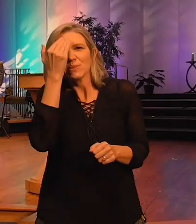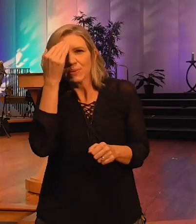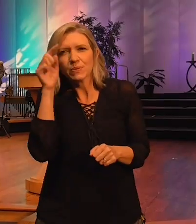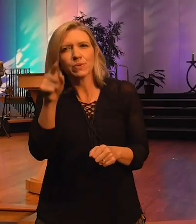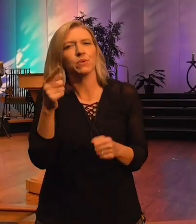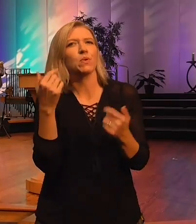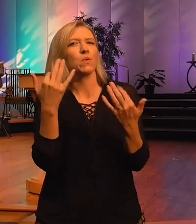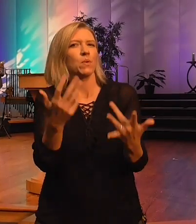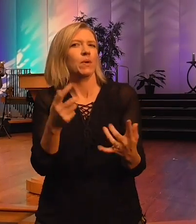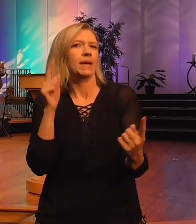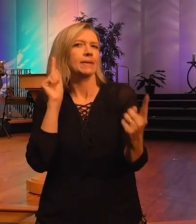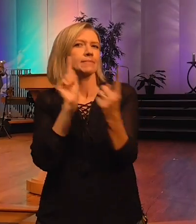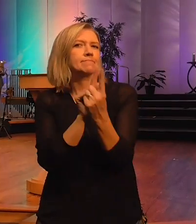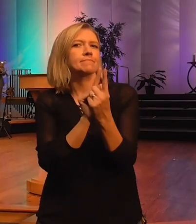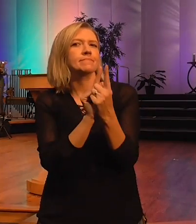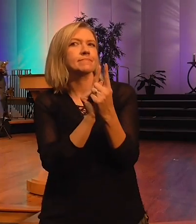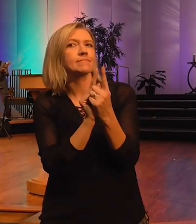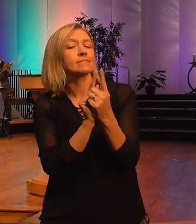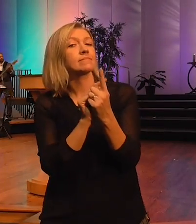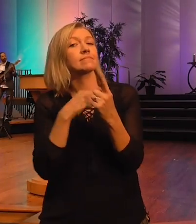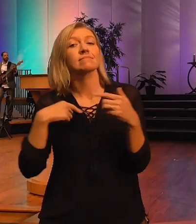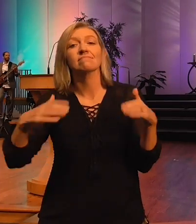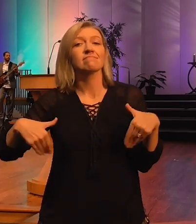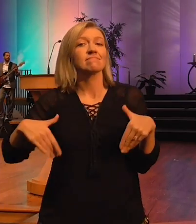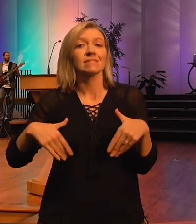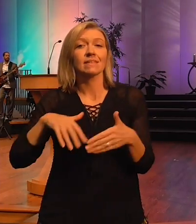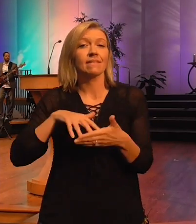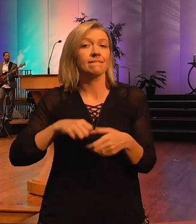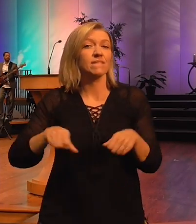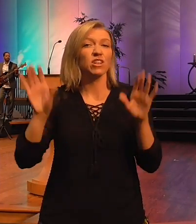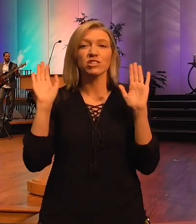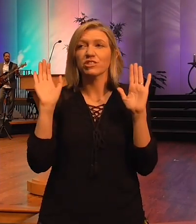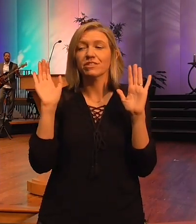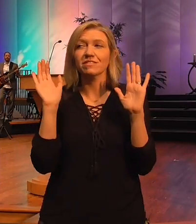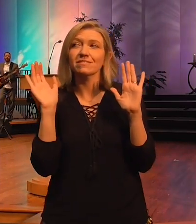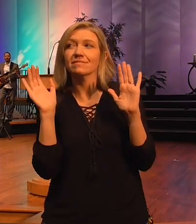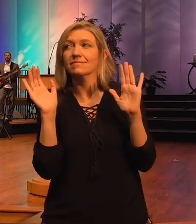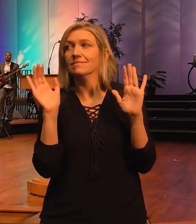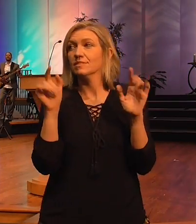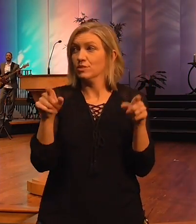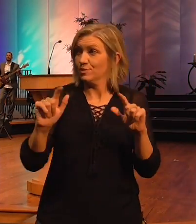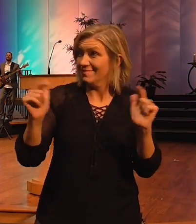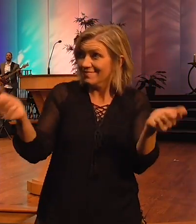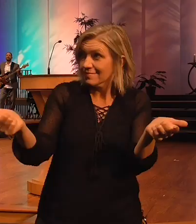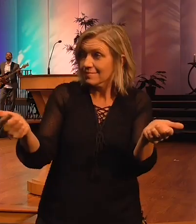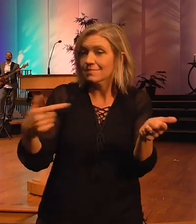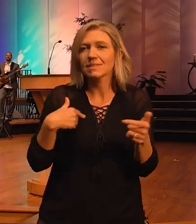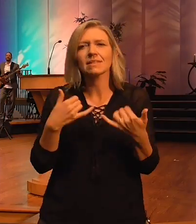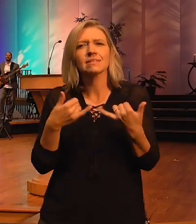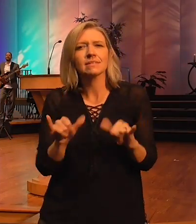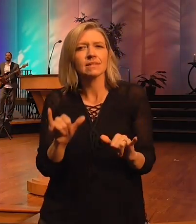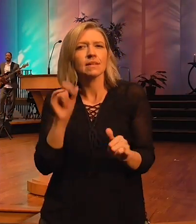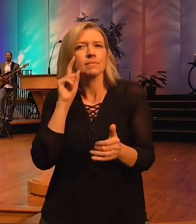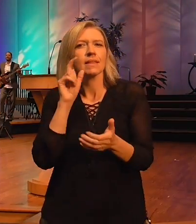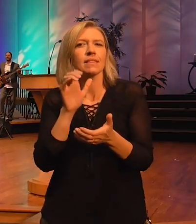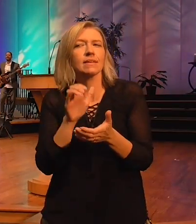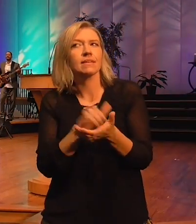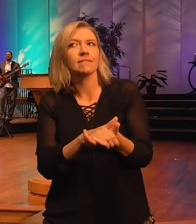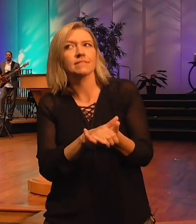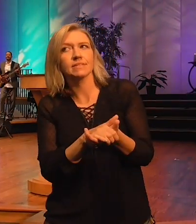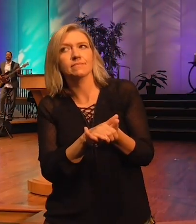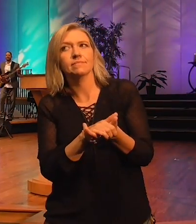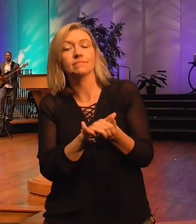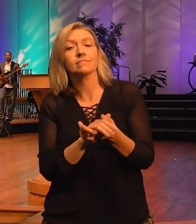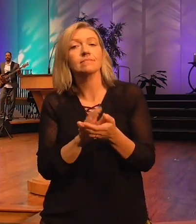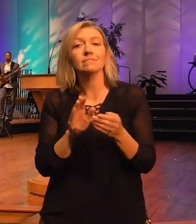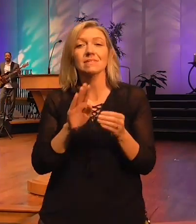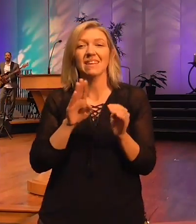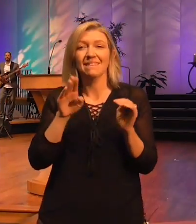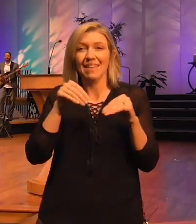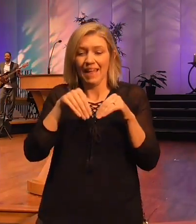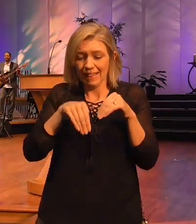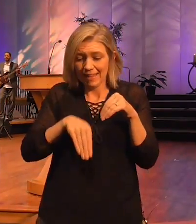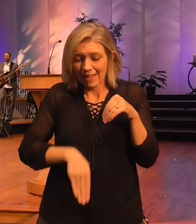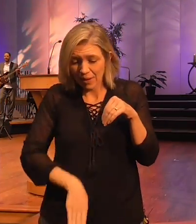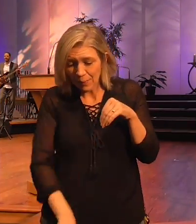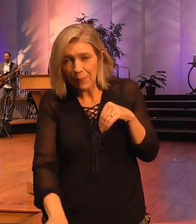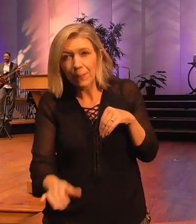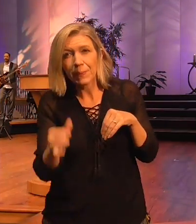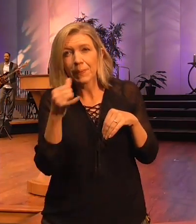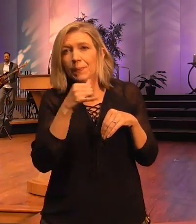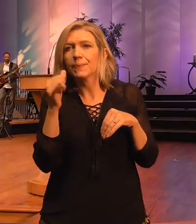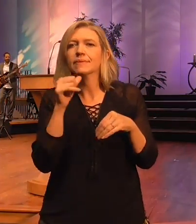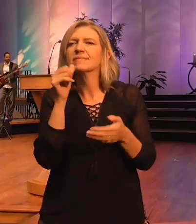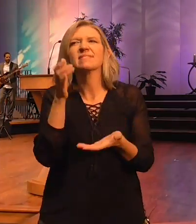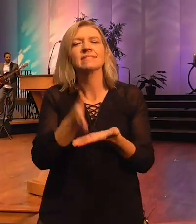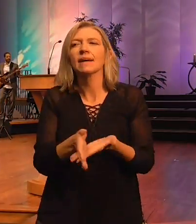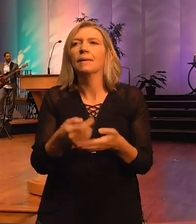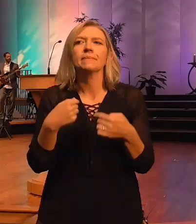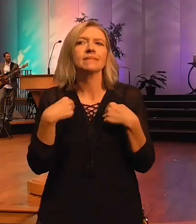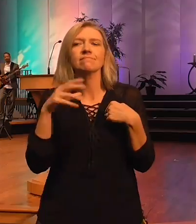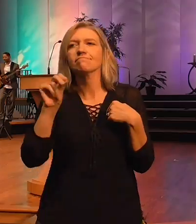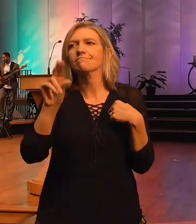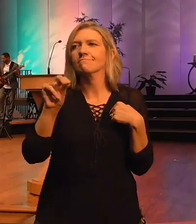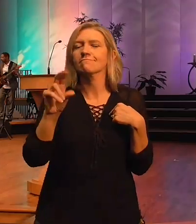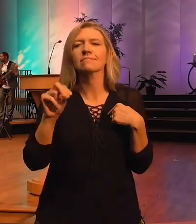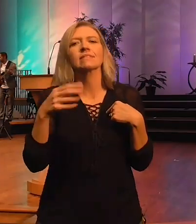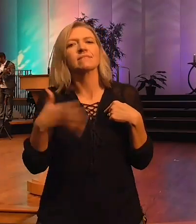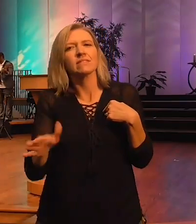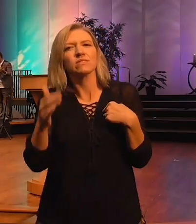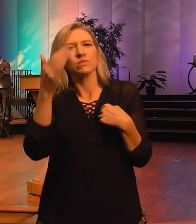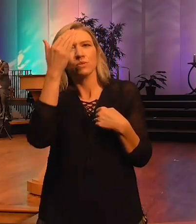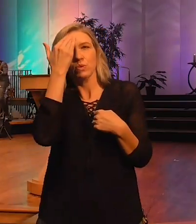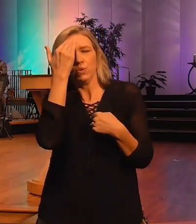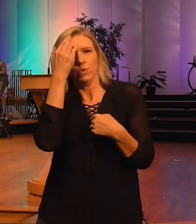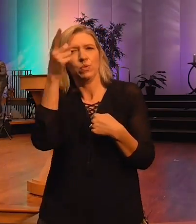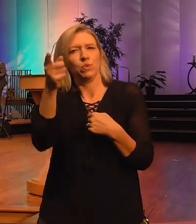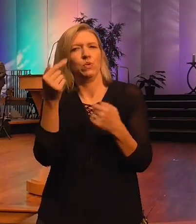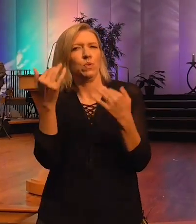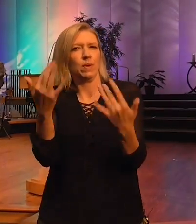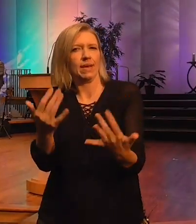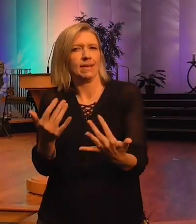No lo cantas Yo todavía cuando el valle estaba bajo no me detuvo Sabía que estabas esperando